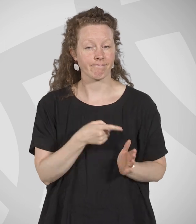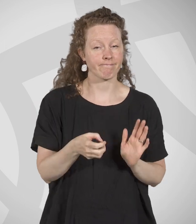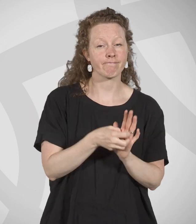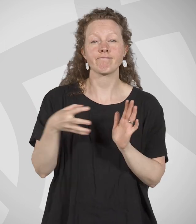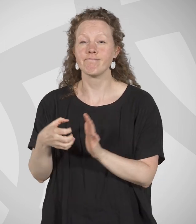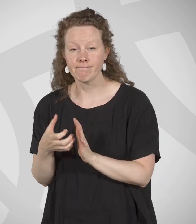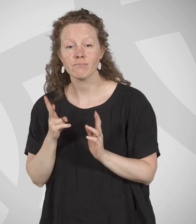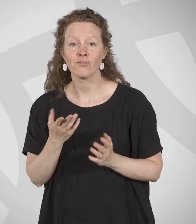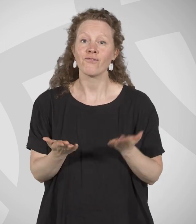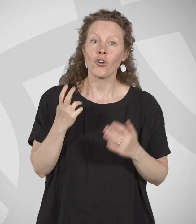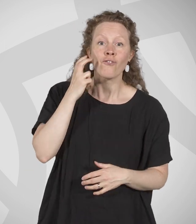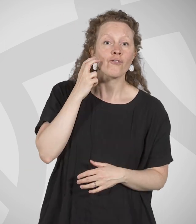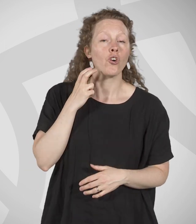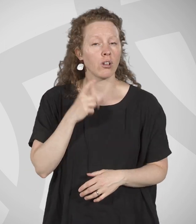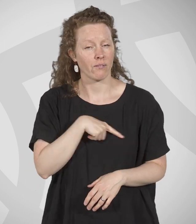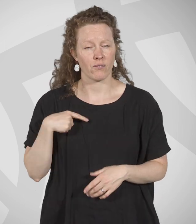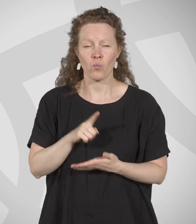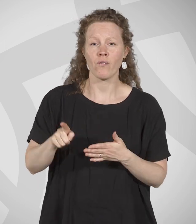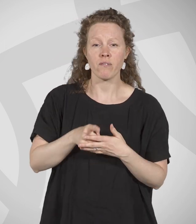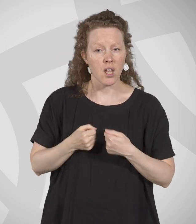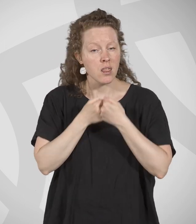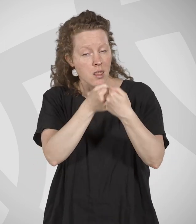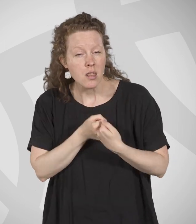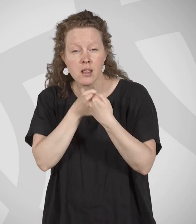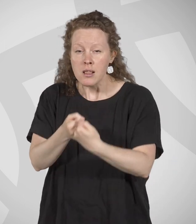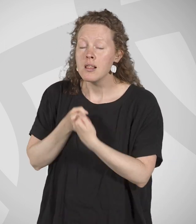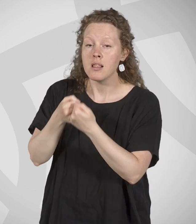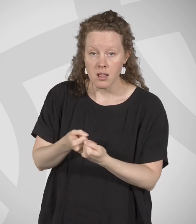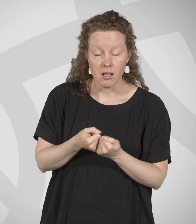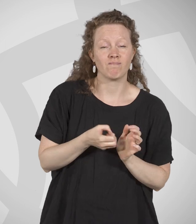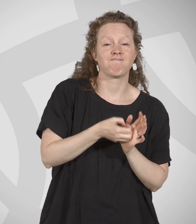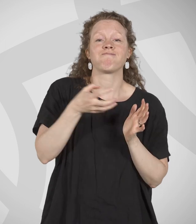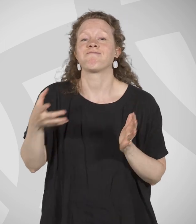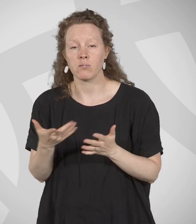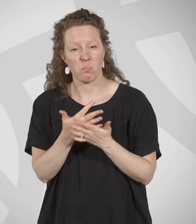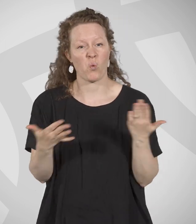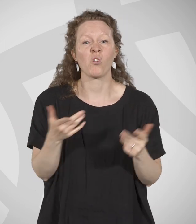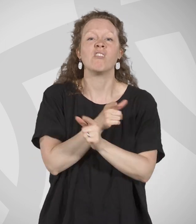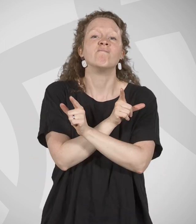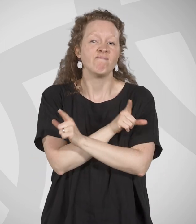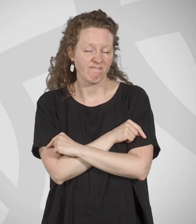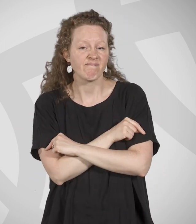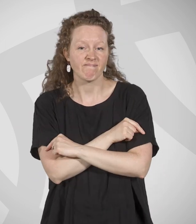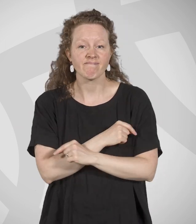En vanlig vardag blir till en kamp som utmattar många.